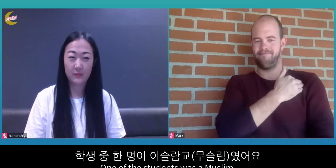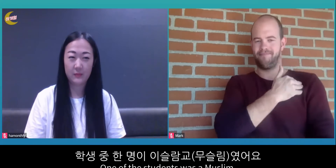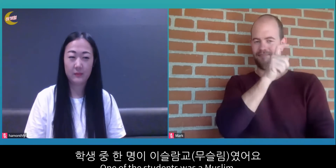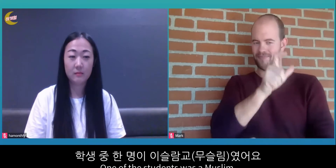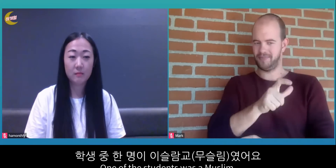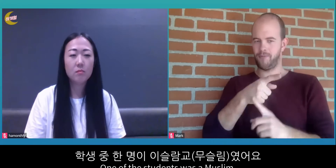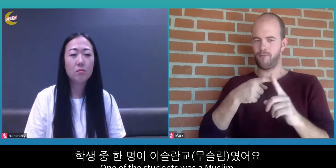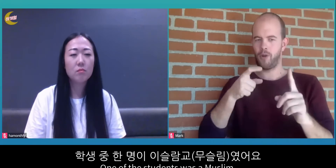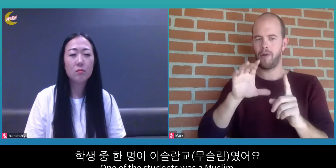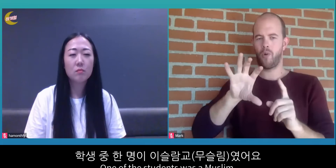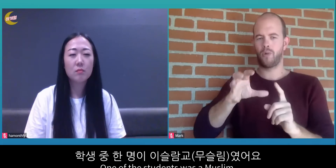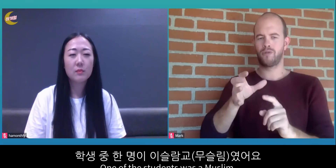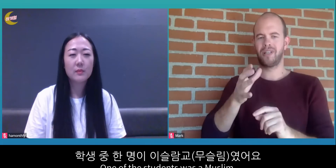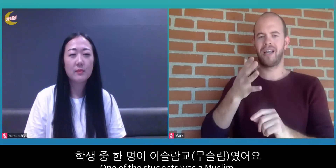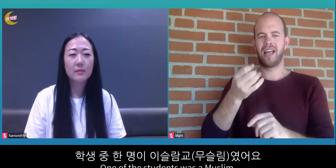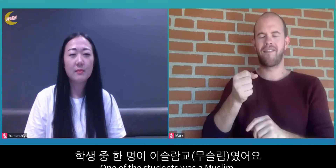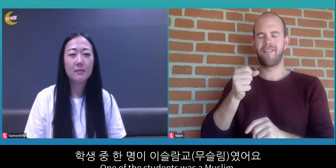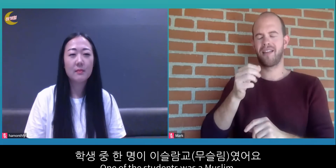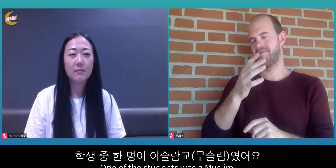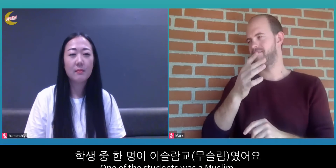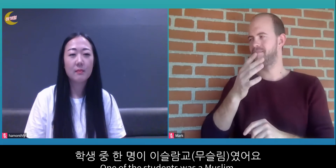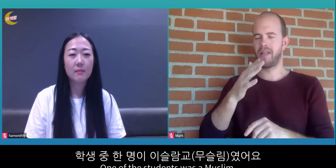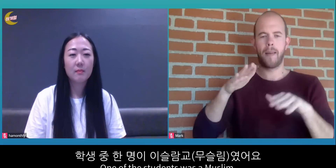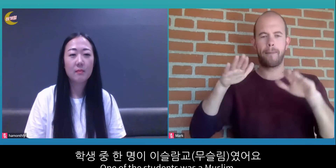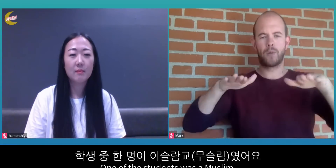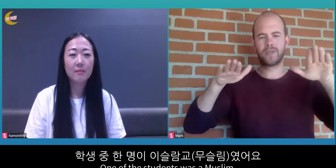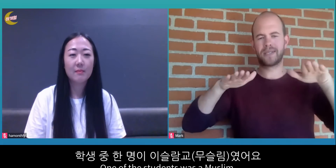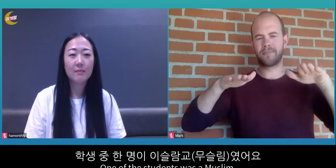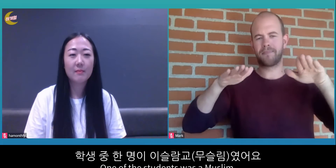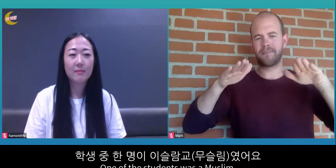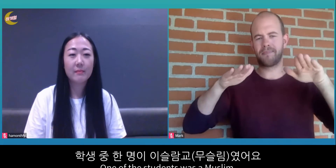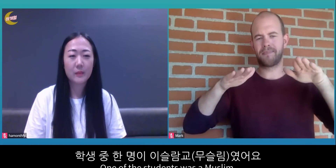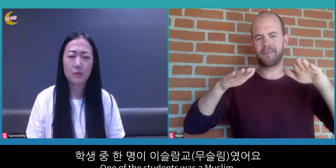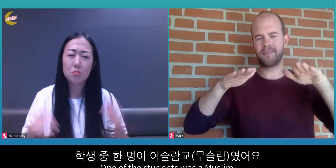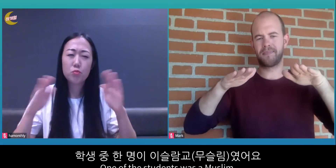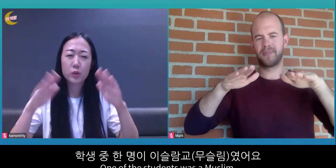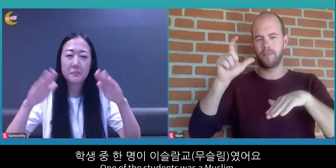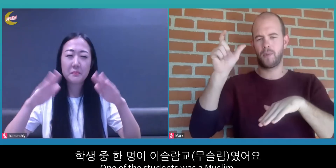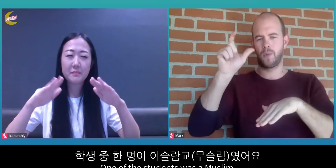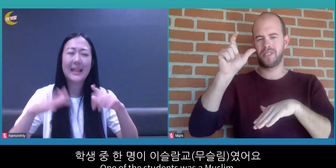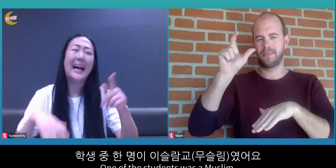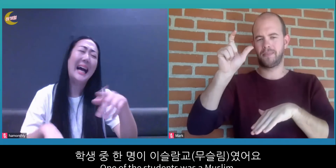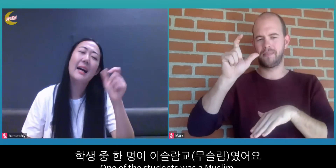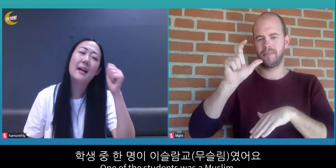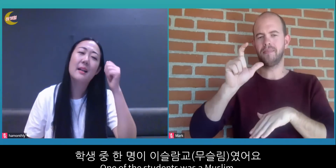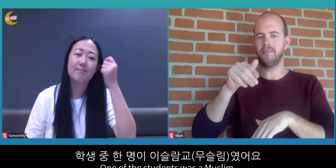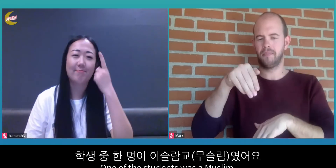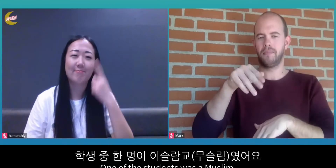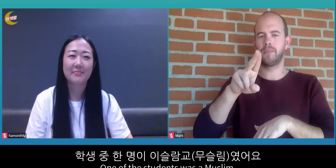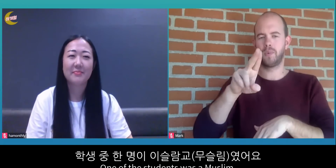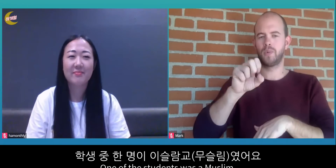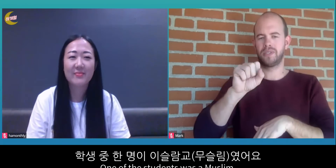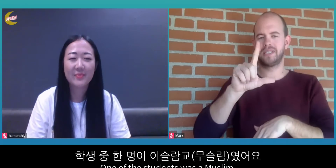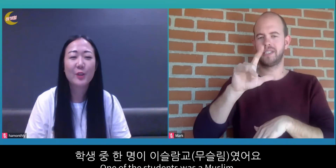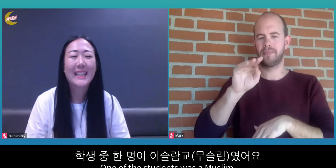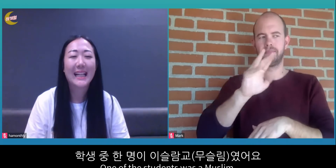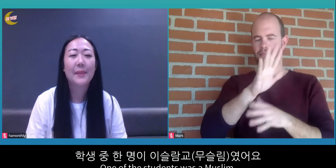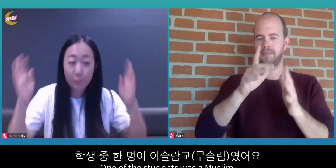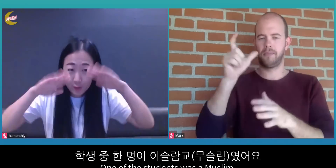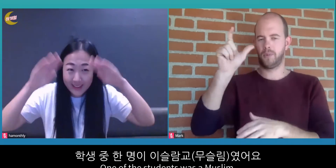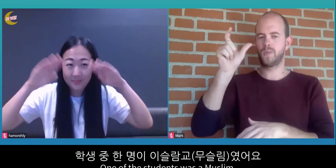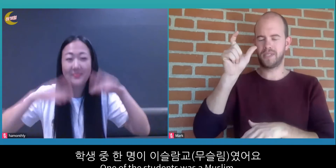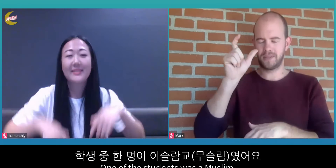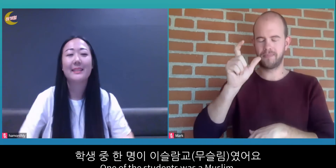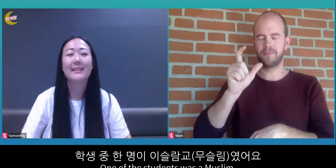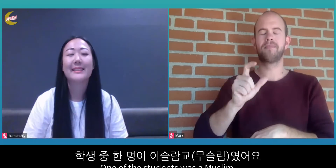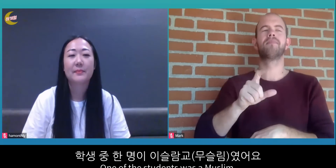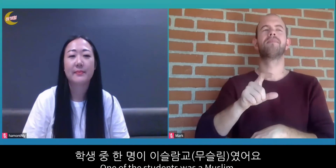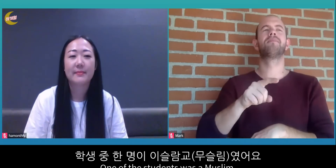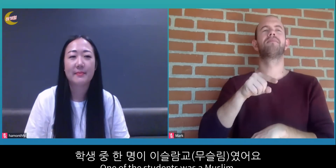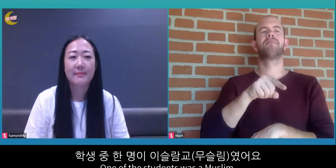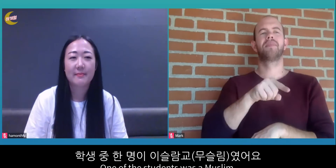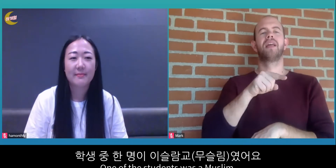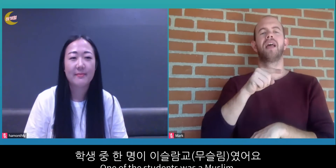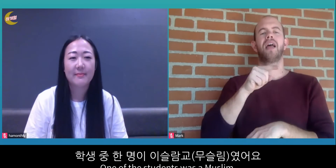学生の一人はイスラム教徒でした。